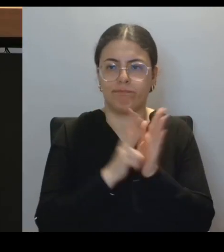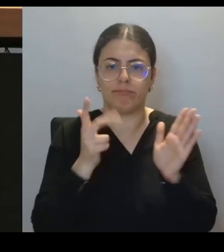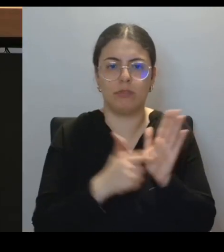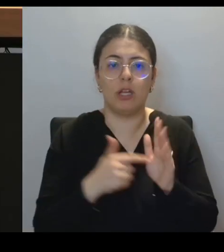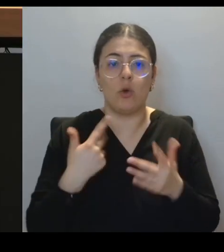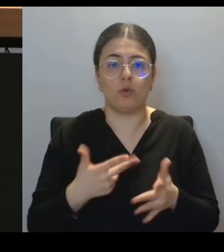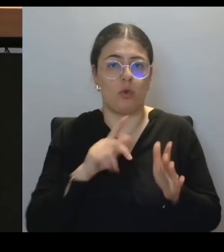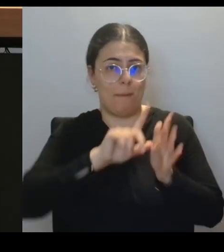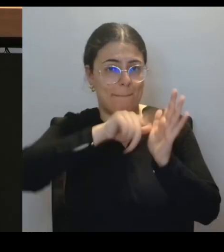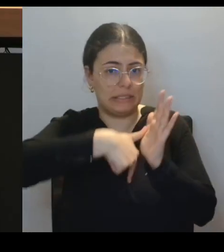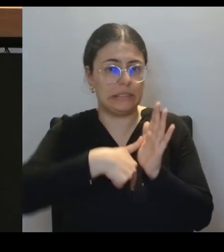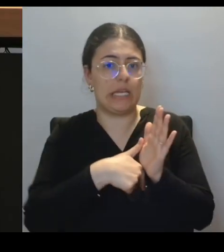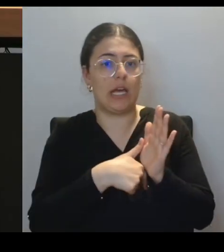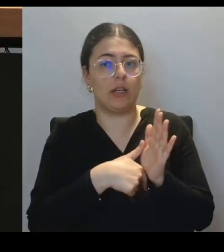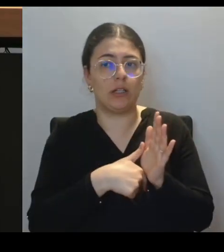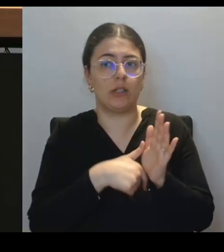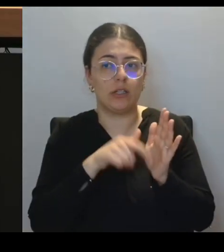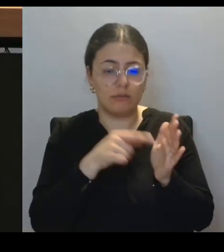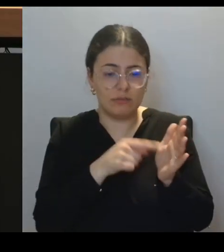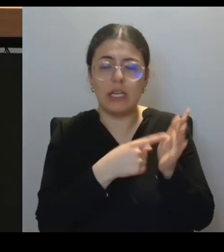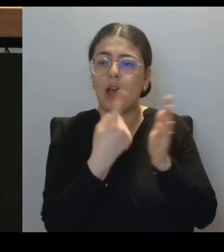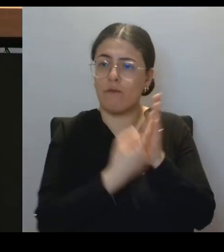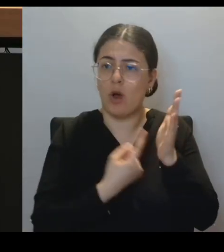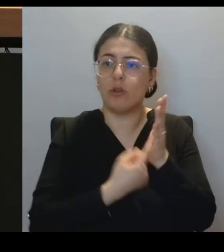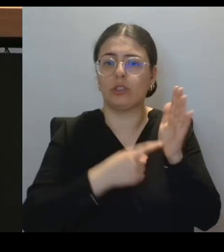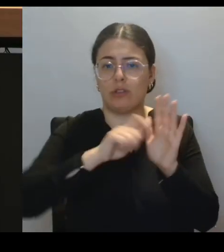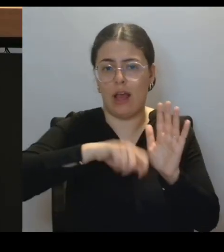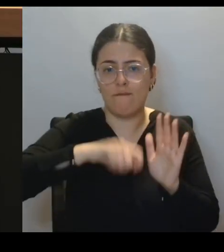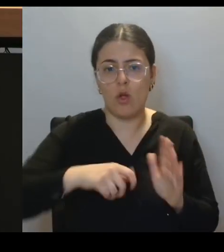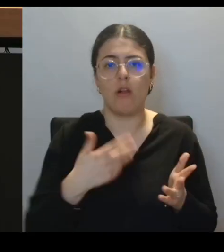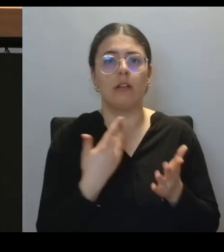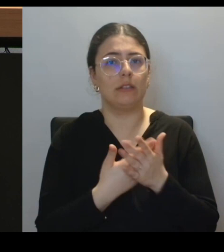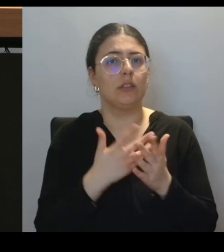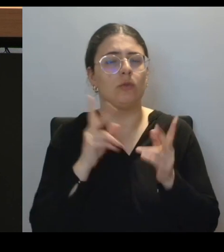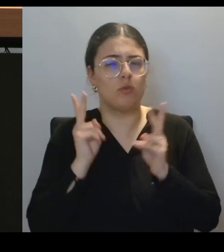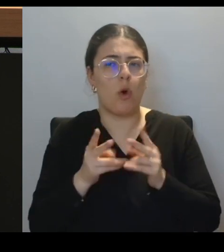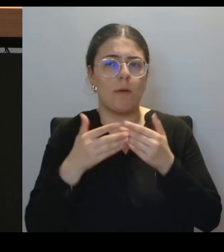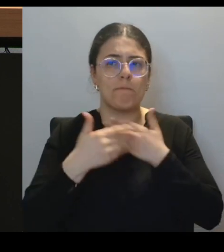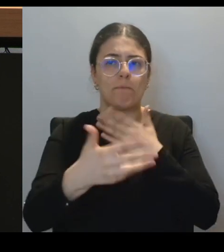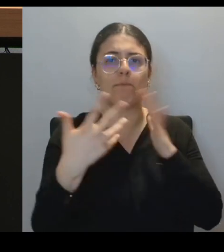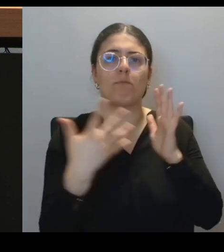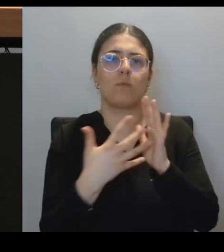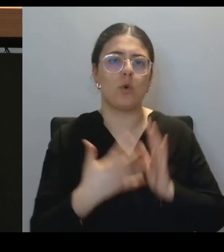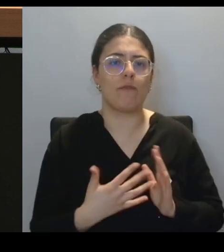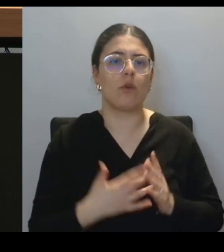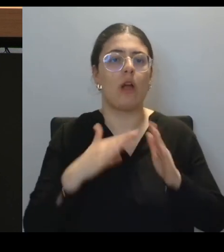weiterhin Prüfungen erfolgen. Das Haus besteht aus 27 Wohneinheiten, die von Verdrängung bedroht sind.